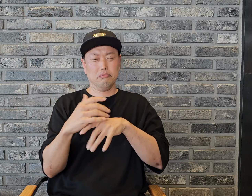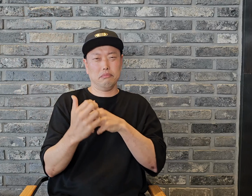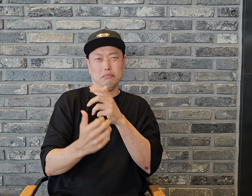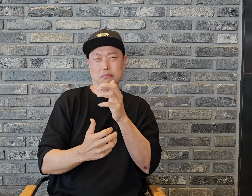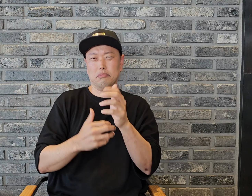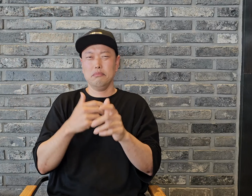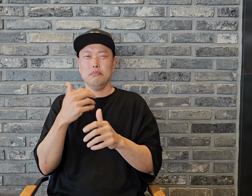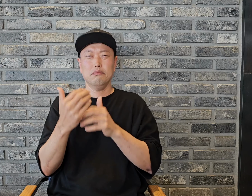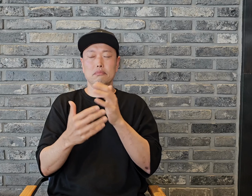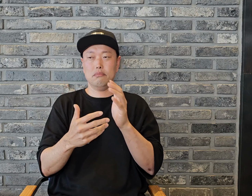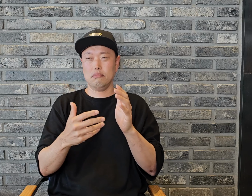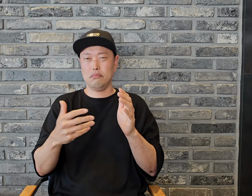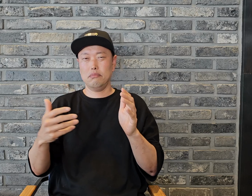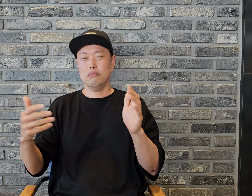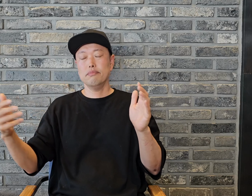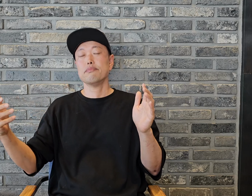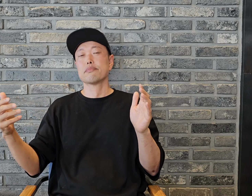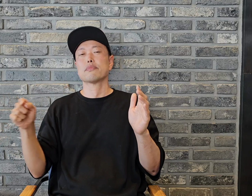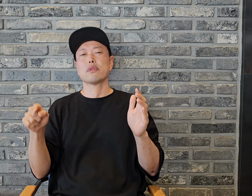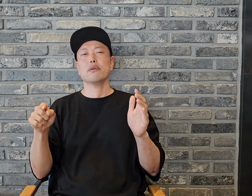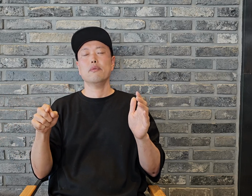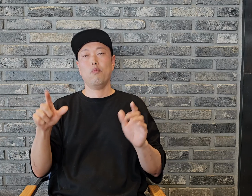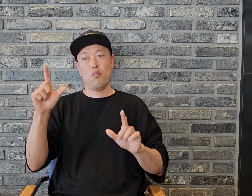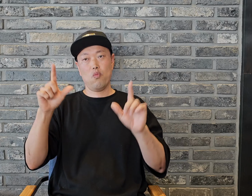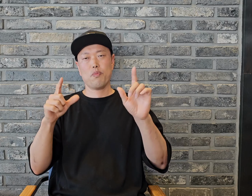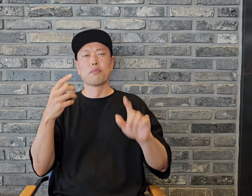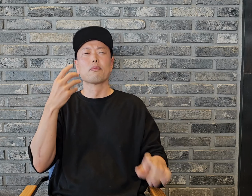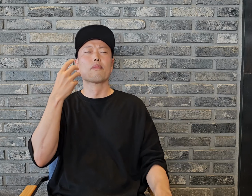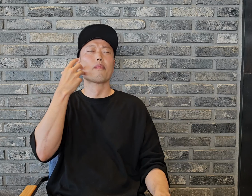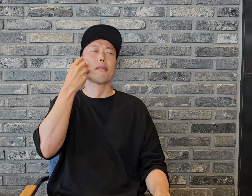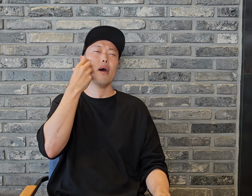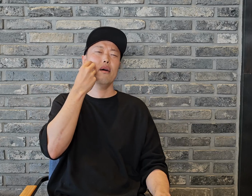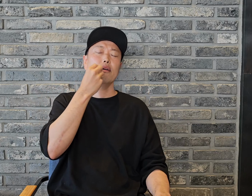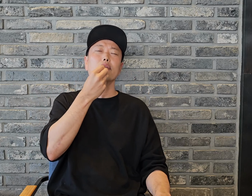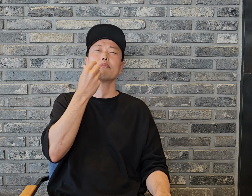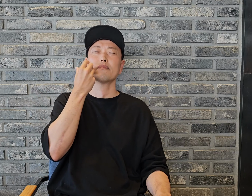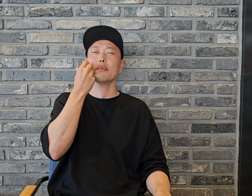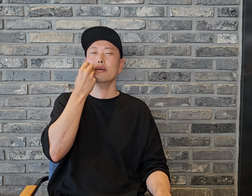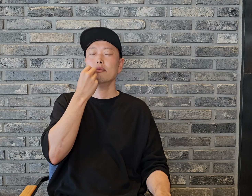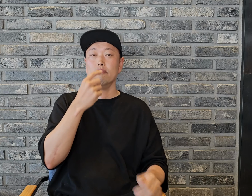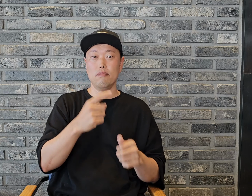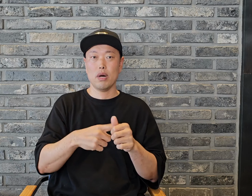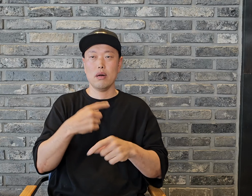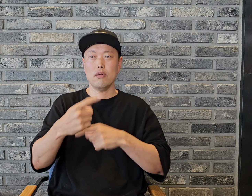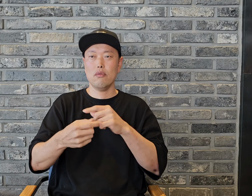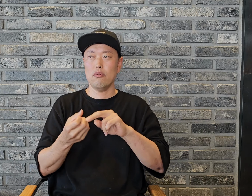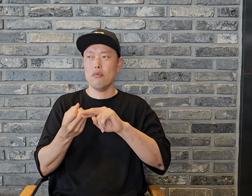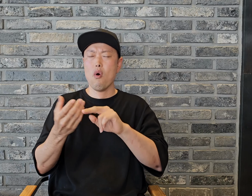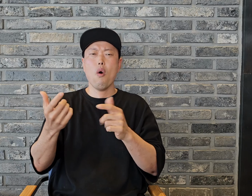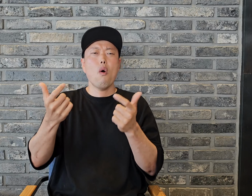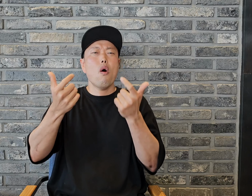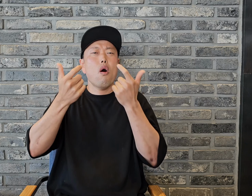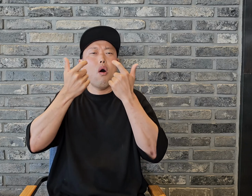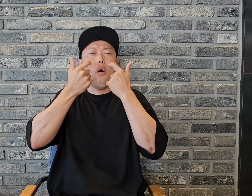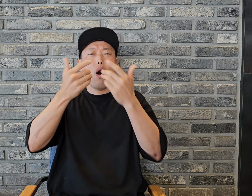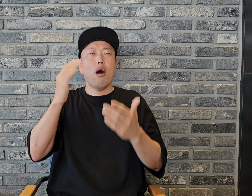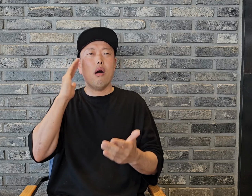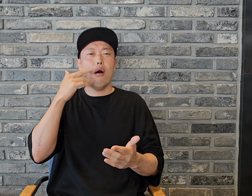手先の使い方を意識すると もっと魅力的になれますよ。 伝達は明瞭であり、聴覚障害者にとって